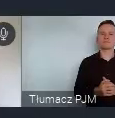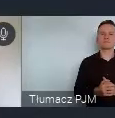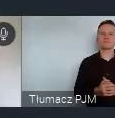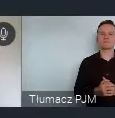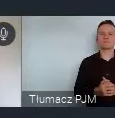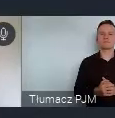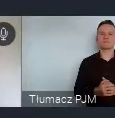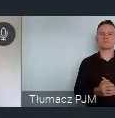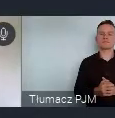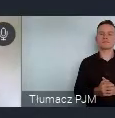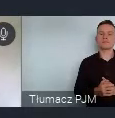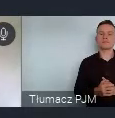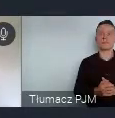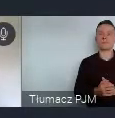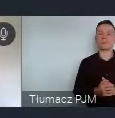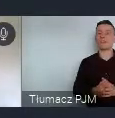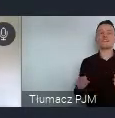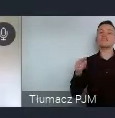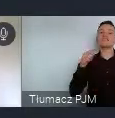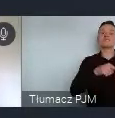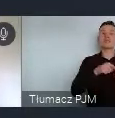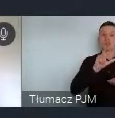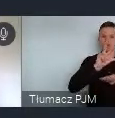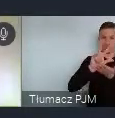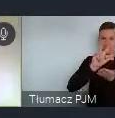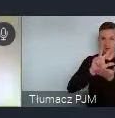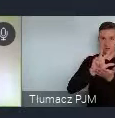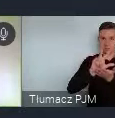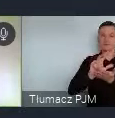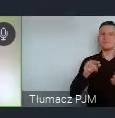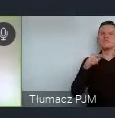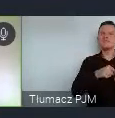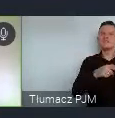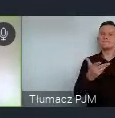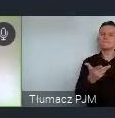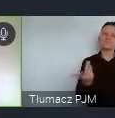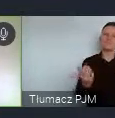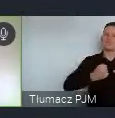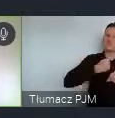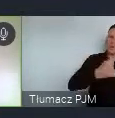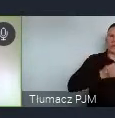W zakresie Celu 13., a więc cele związane z działaniami w dziedzinie klimatu,